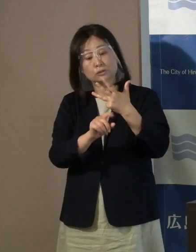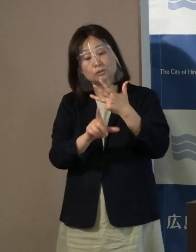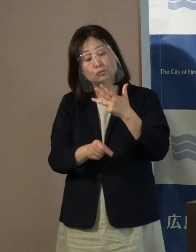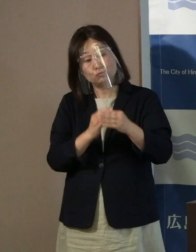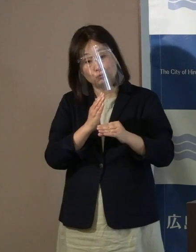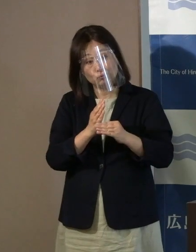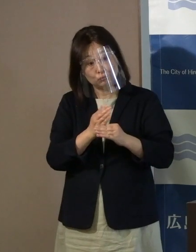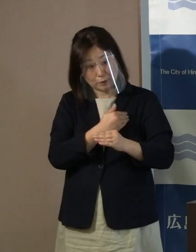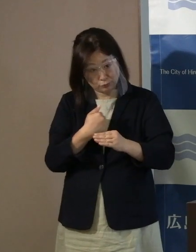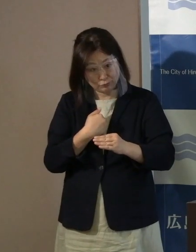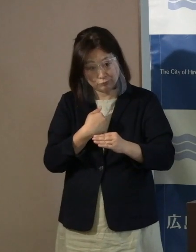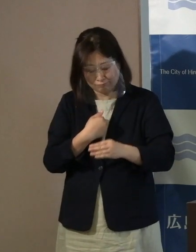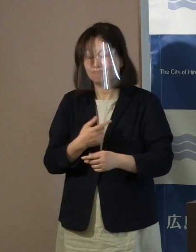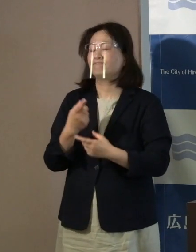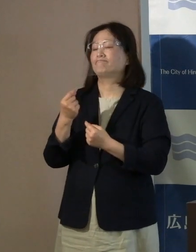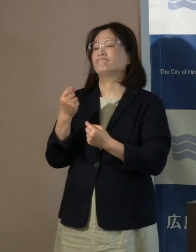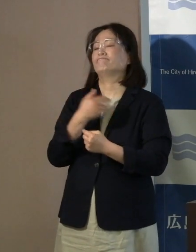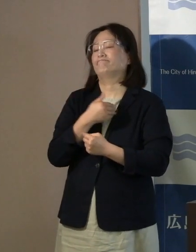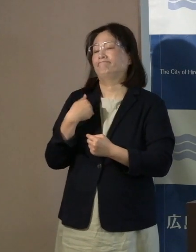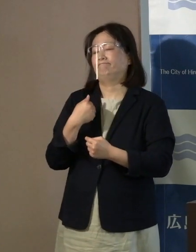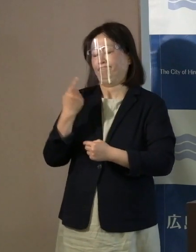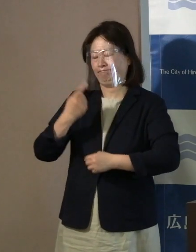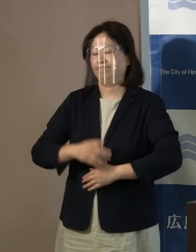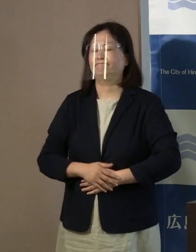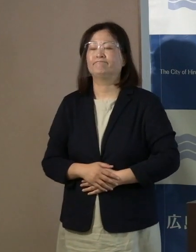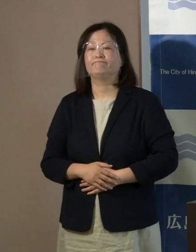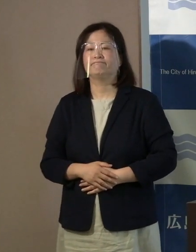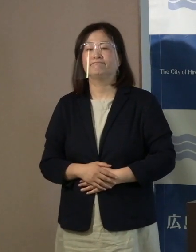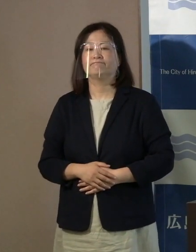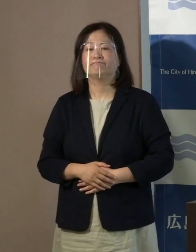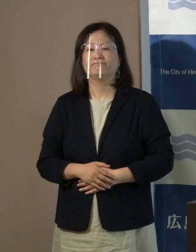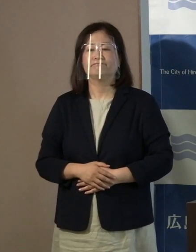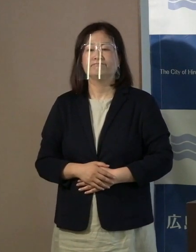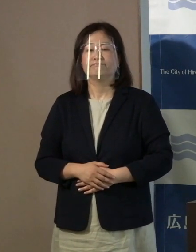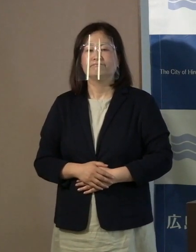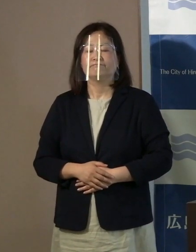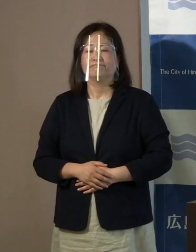(市長)はい｡多分いけると思います｡ (記者)分かりました｡